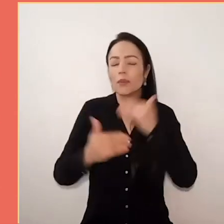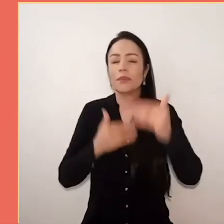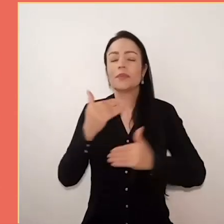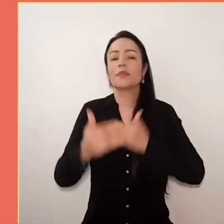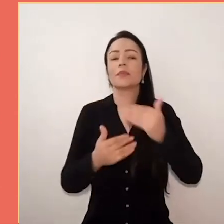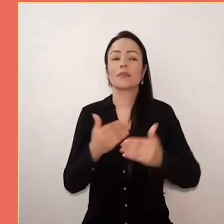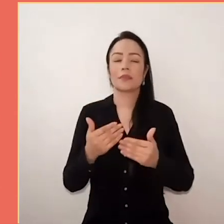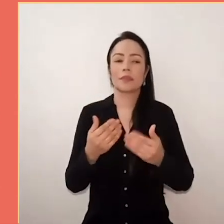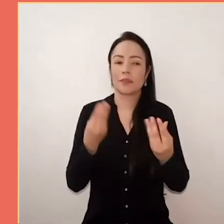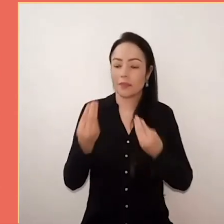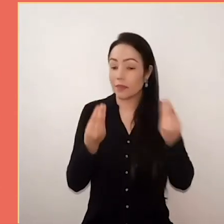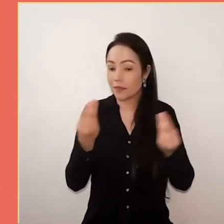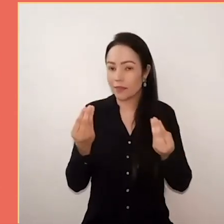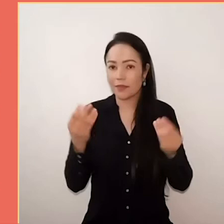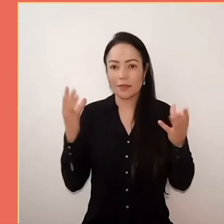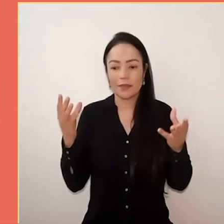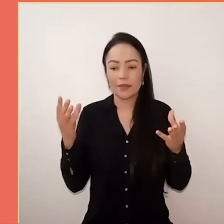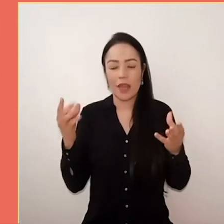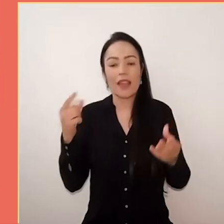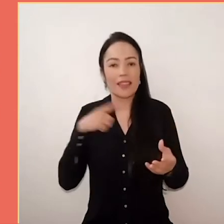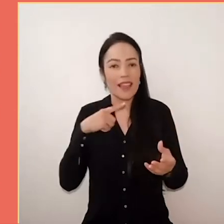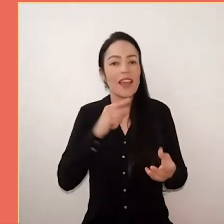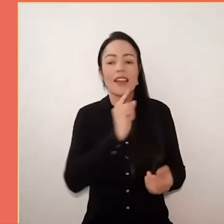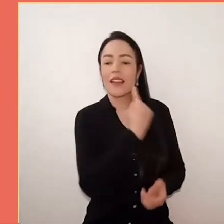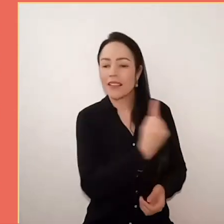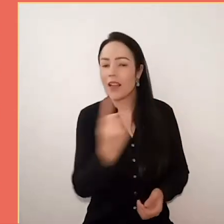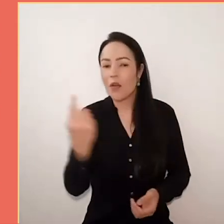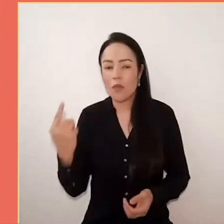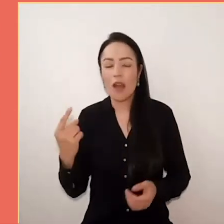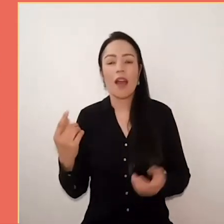de formação que cada uma de nós e cada um de nós passamos.